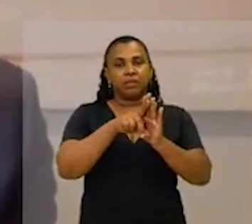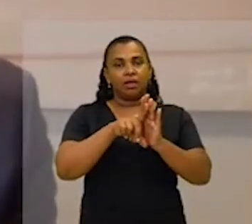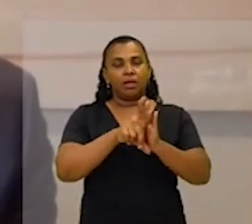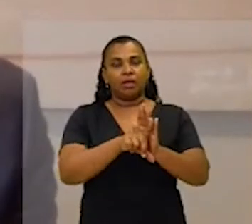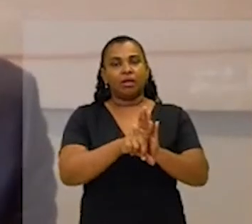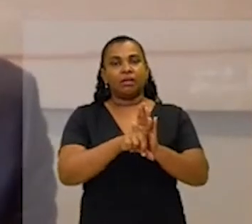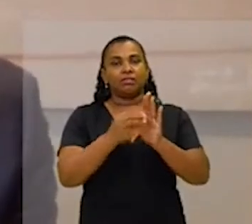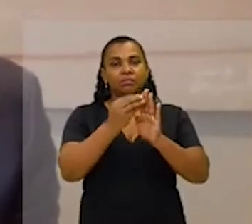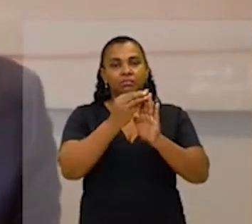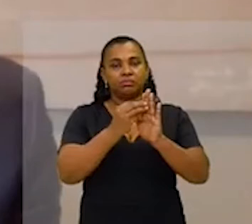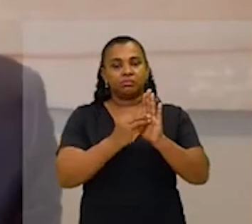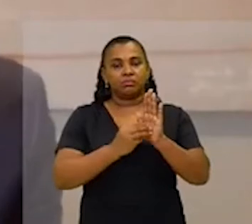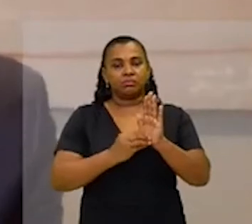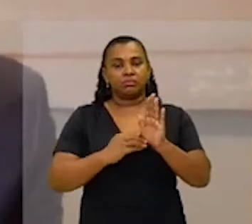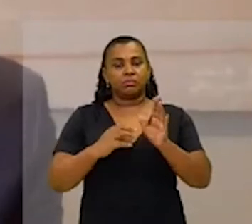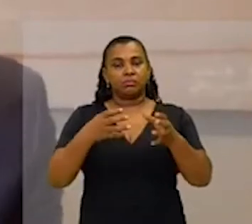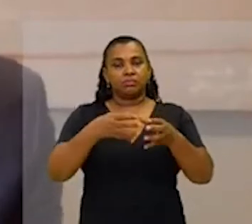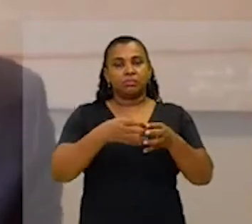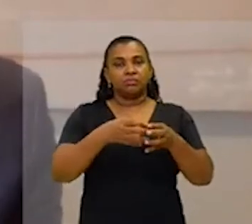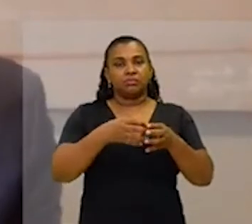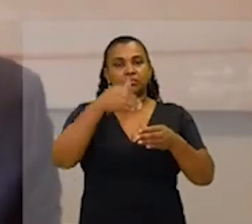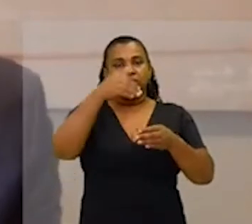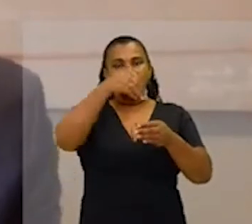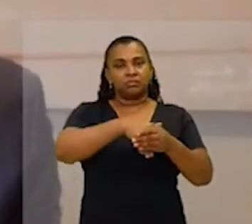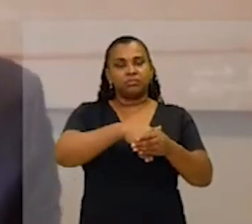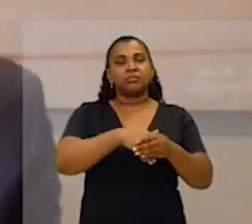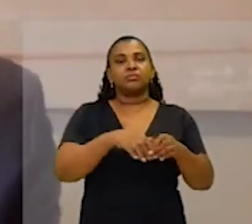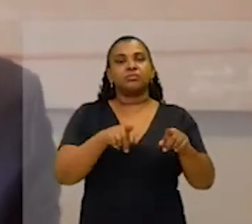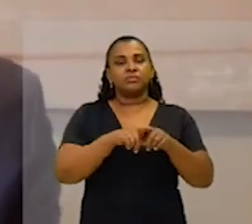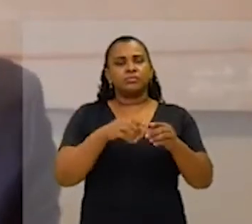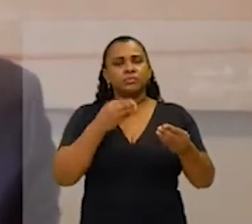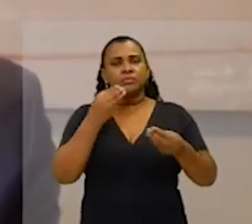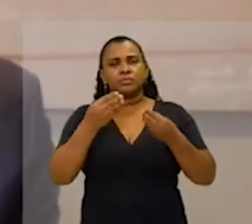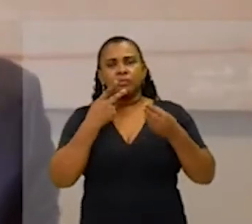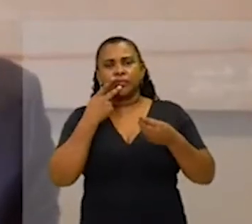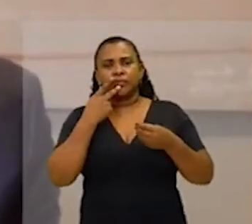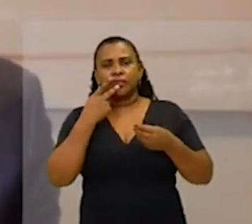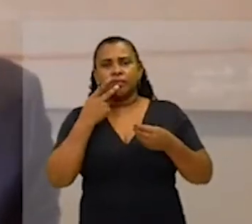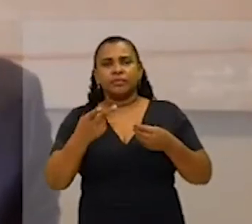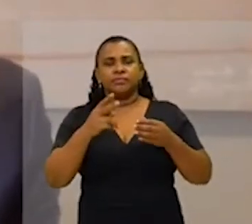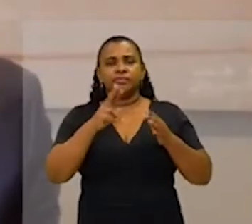o código eleitoral e também falar um pouquinho das resoluções estão sendo discutidas hoje essa